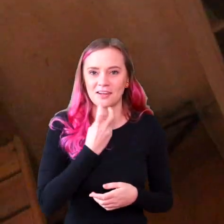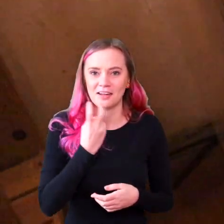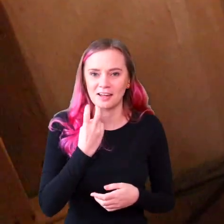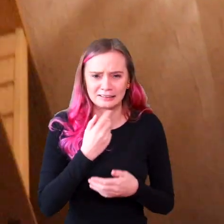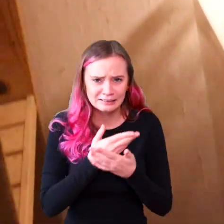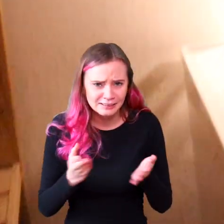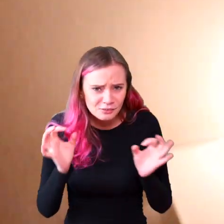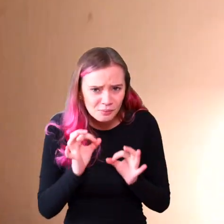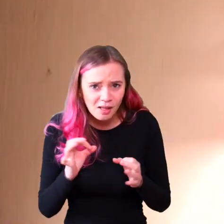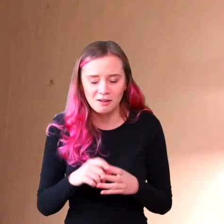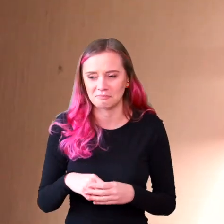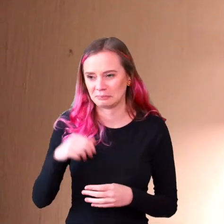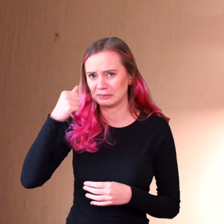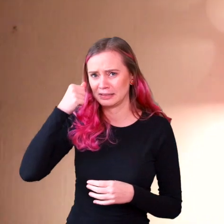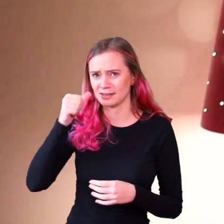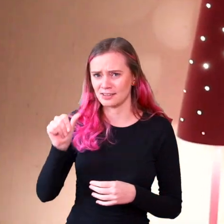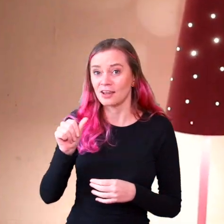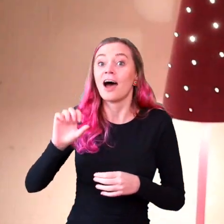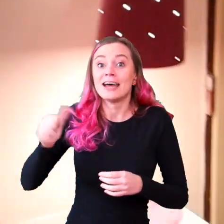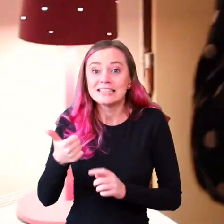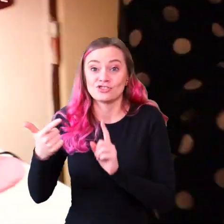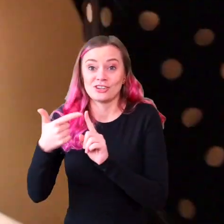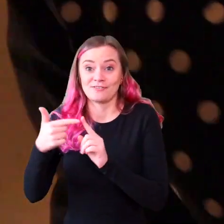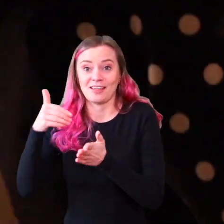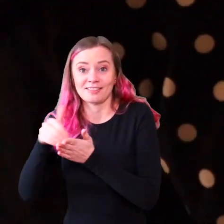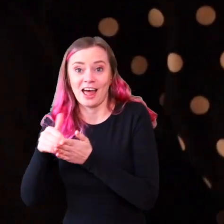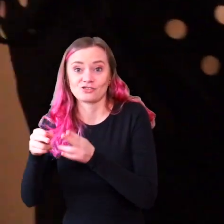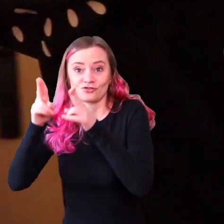:D :D Nic :D Asi jsem... Aaa další dvě lednice, tak tam!